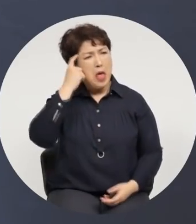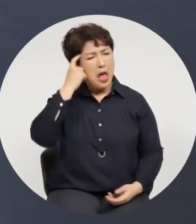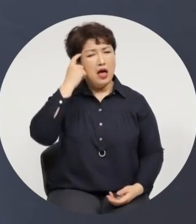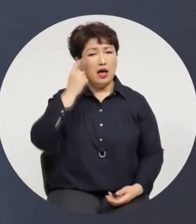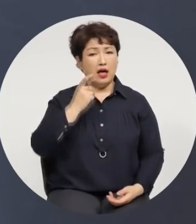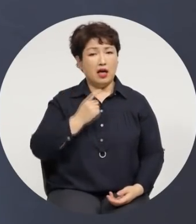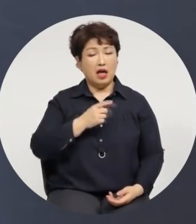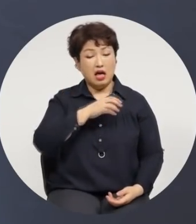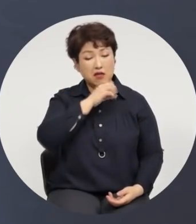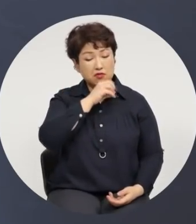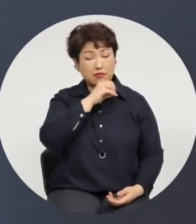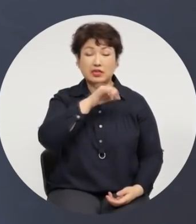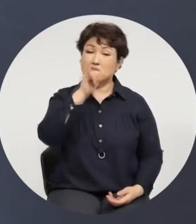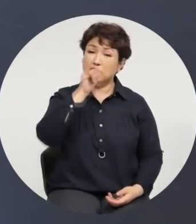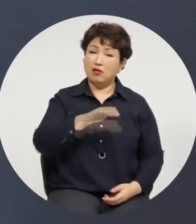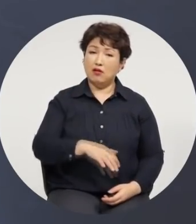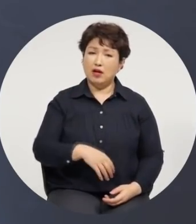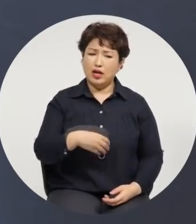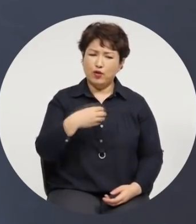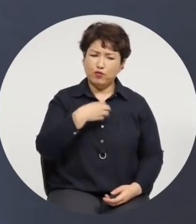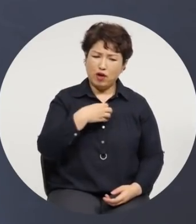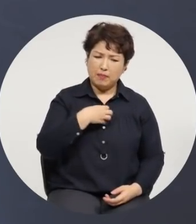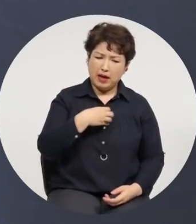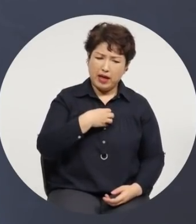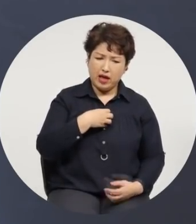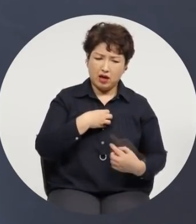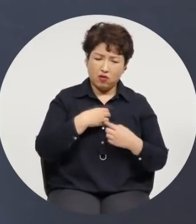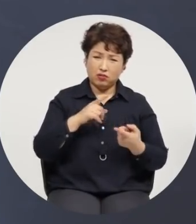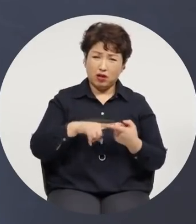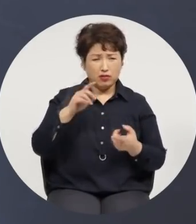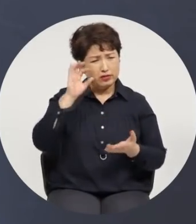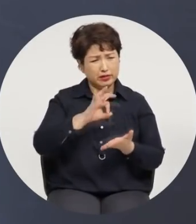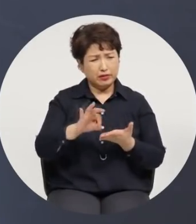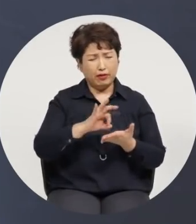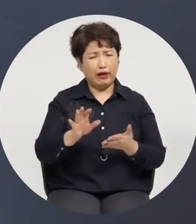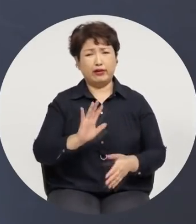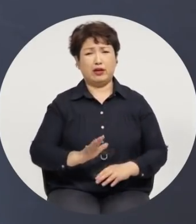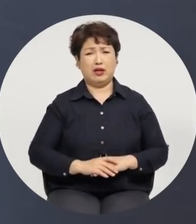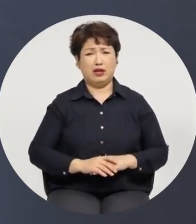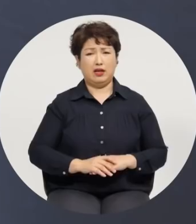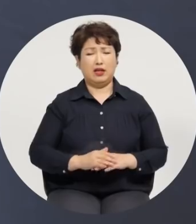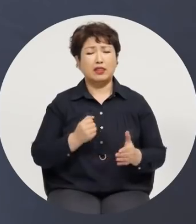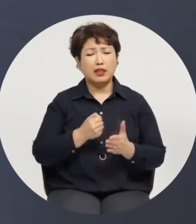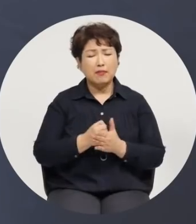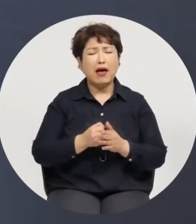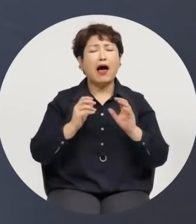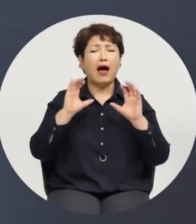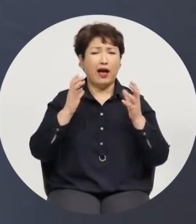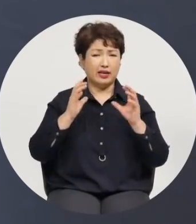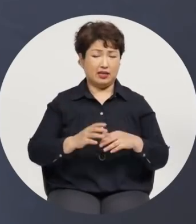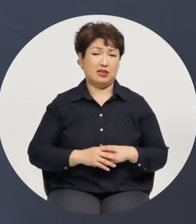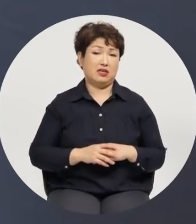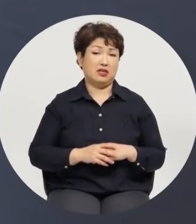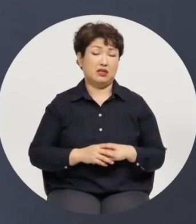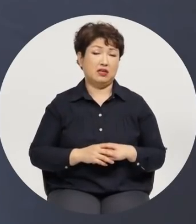이렇게 생각하지 '위험해서 안 사준다' 라고 생각하지 않습니다 그래서 '아이'라는 거예요